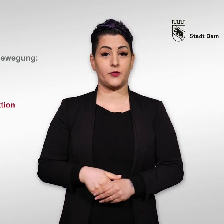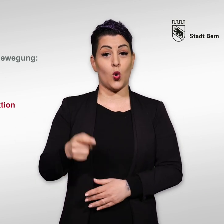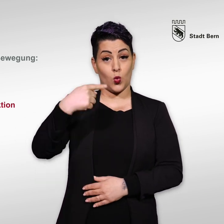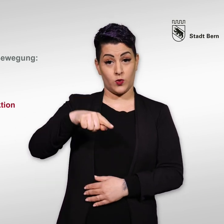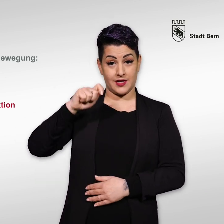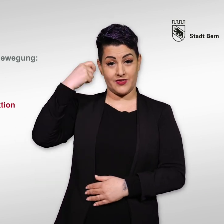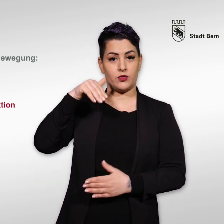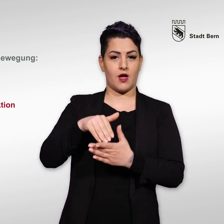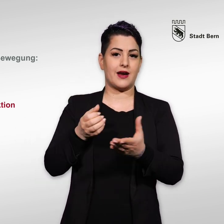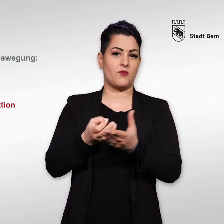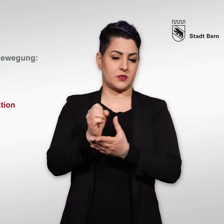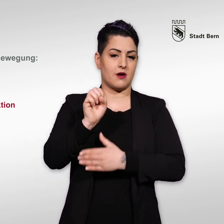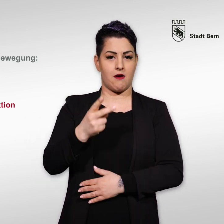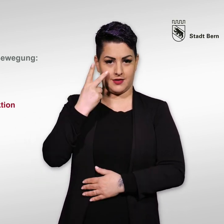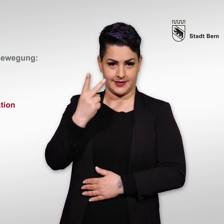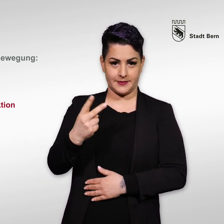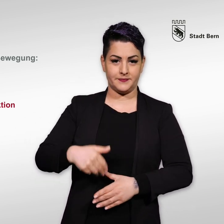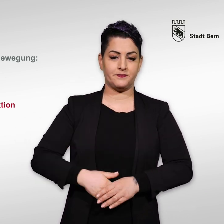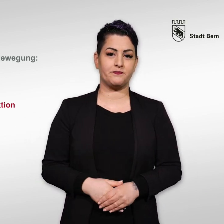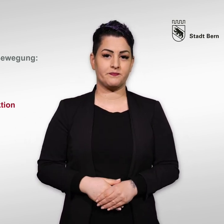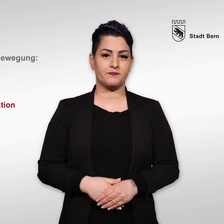Diese Informationen finden Sie unter diesem Video.